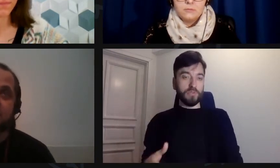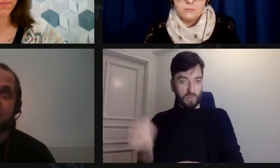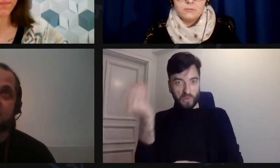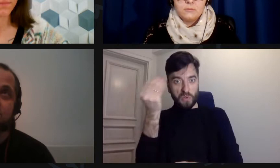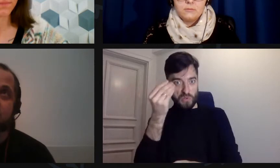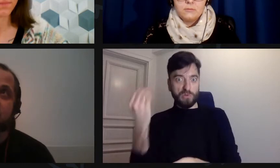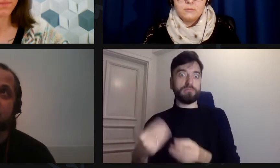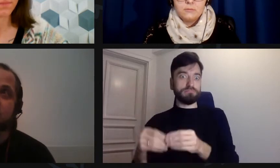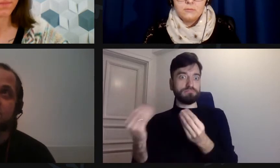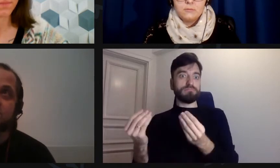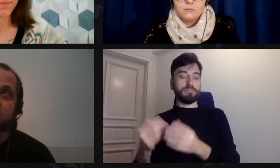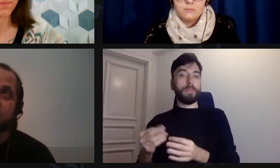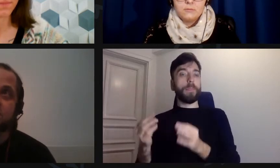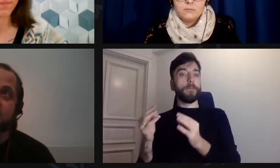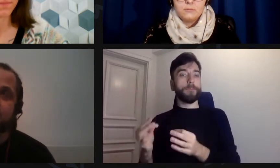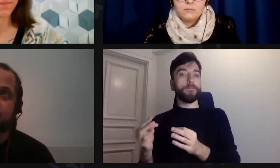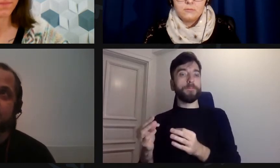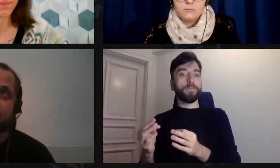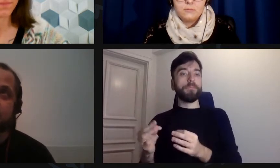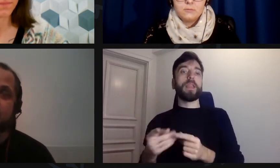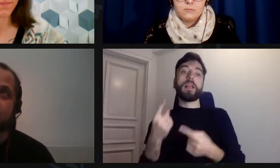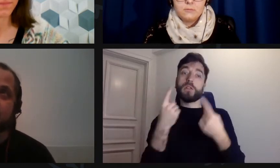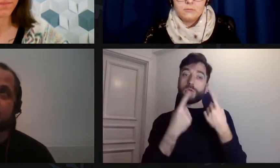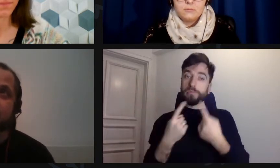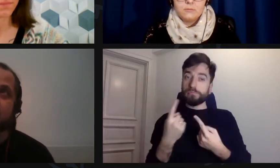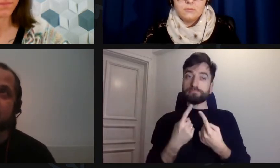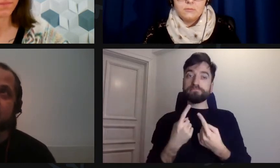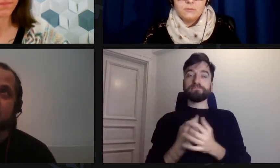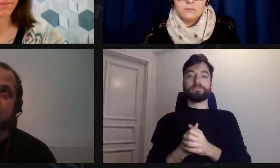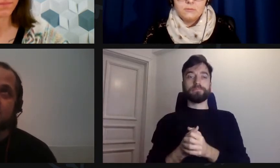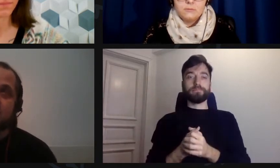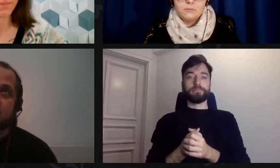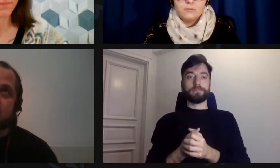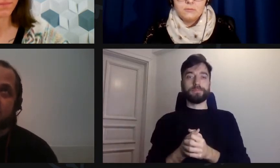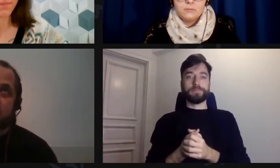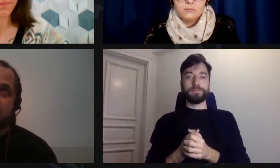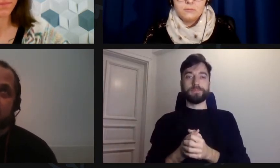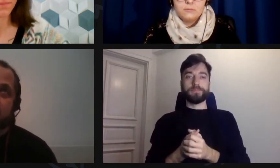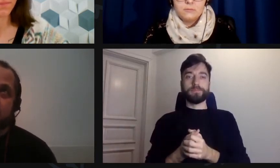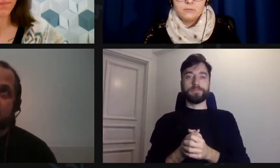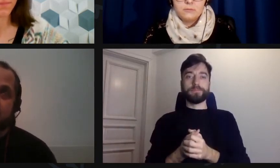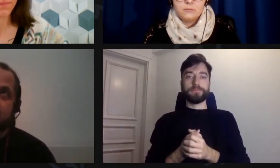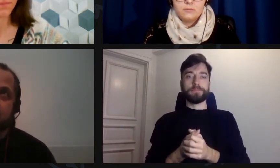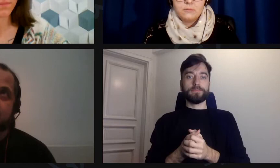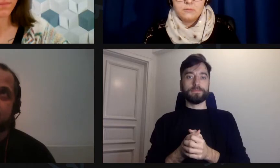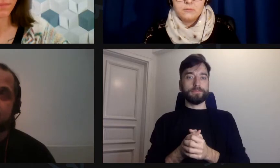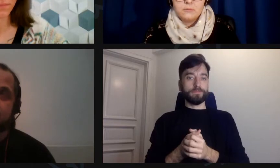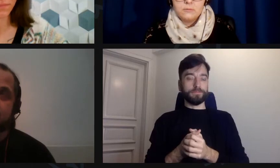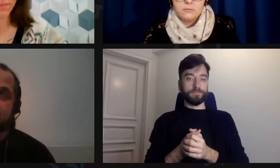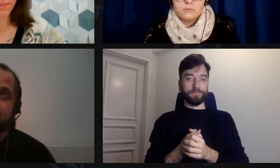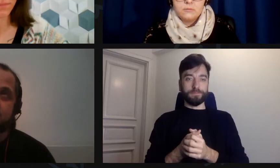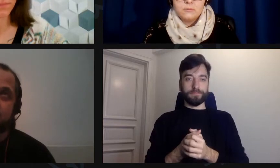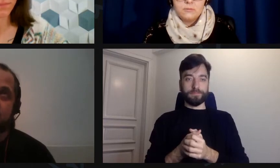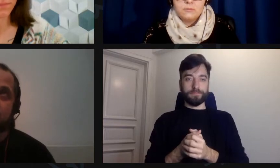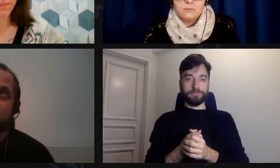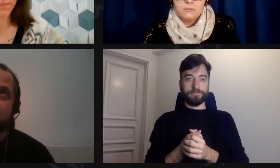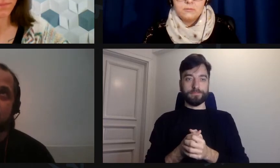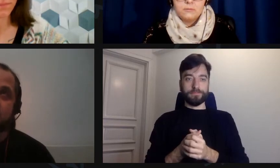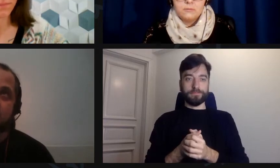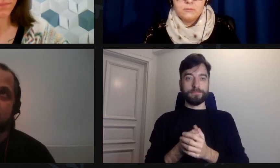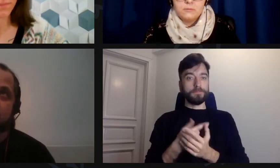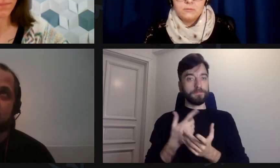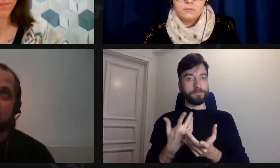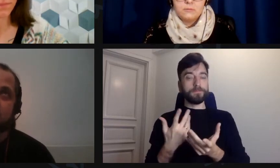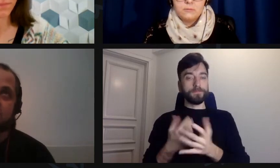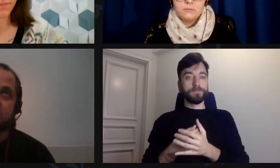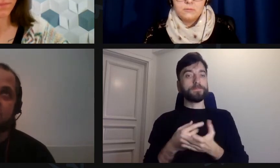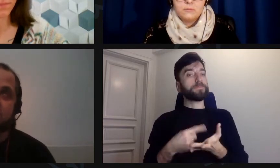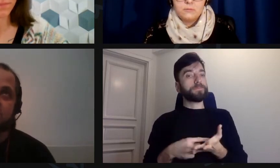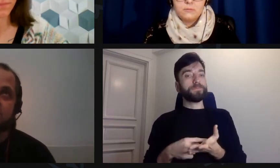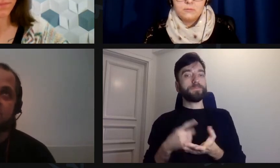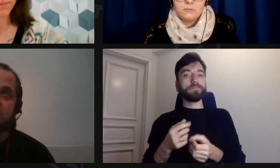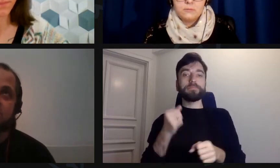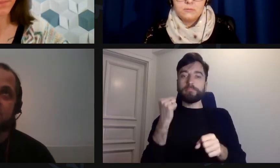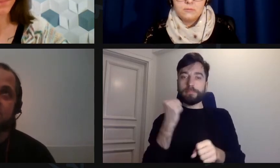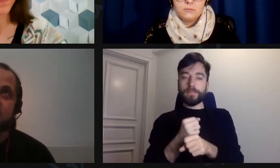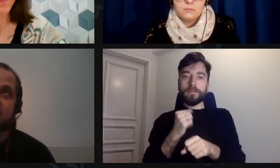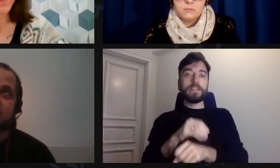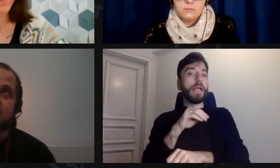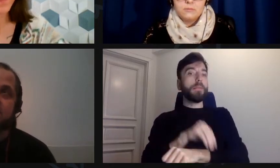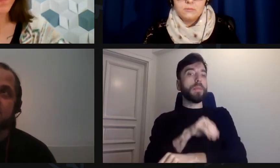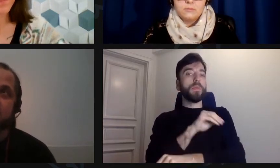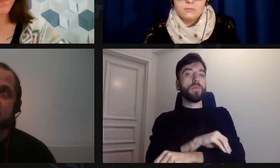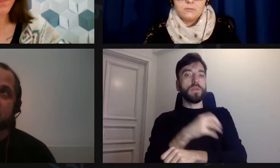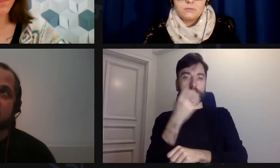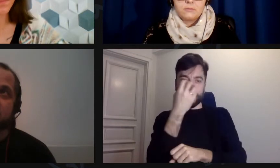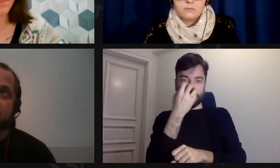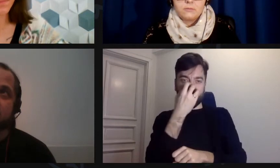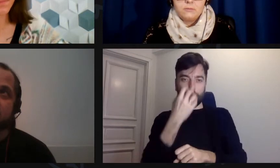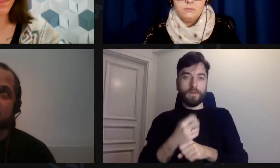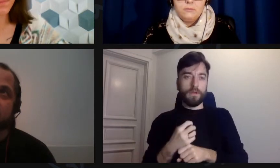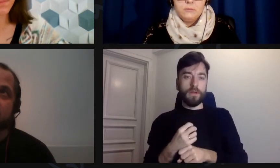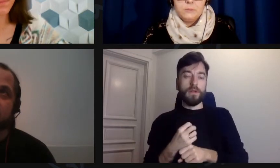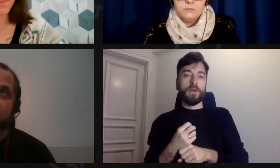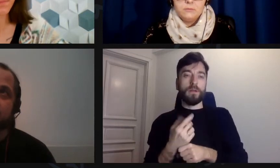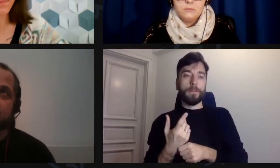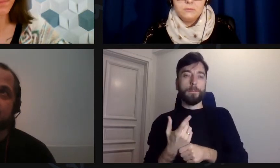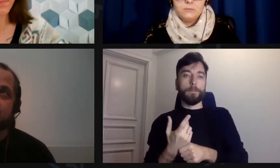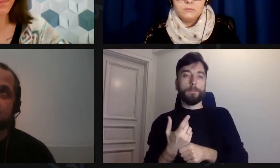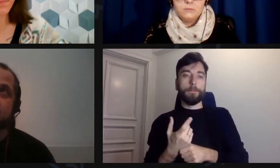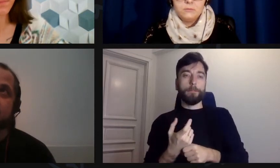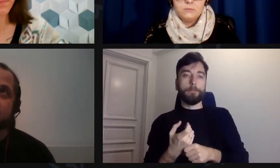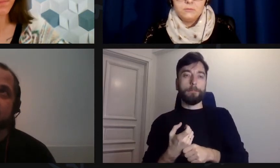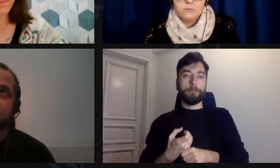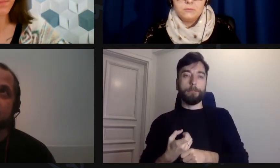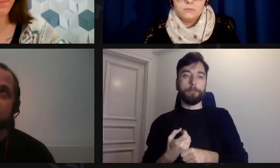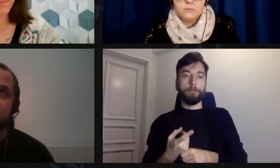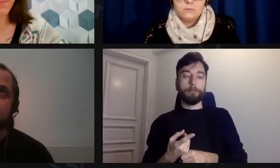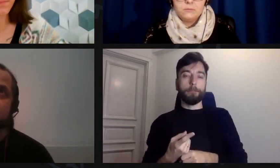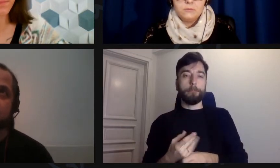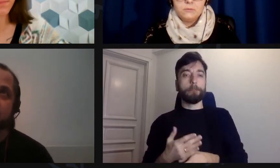Jednocześnie myślę sobie, że to jest trochę tak z ta pracą metodami cyrkowymi, że z jednej strony